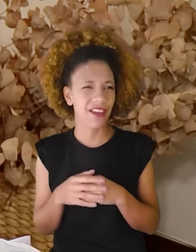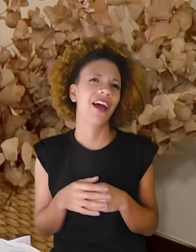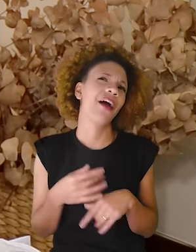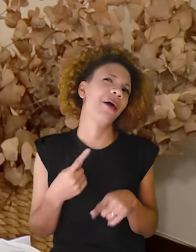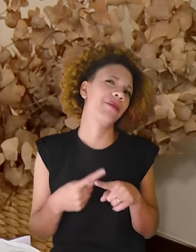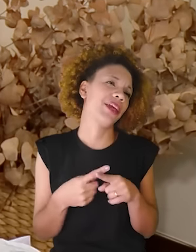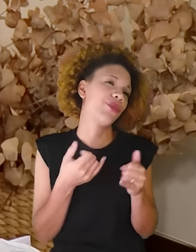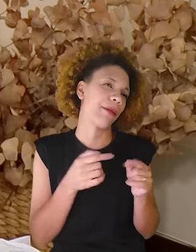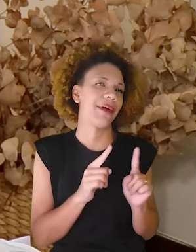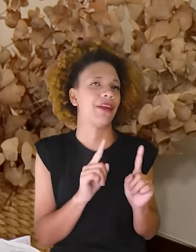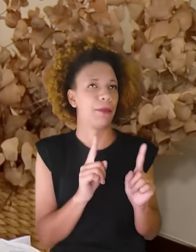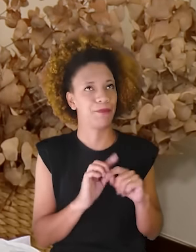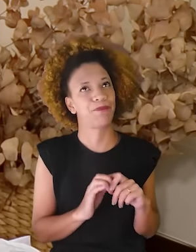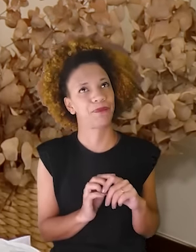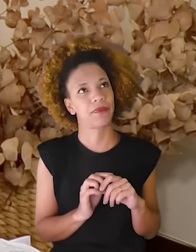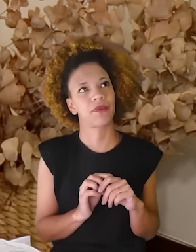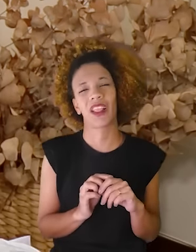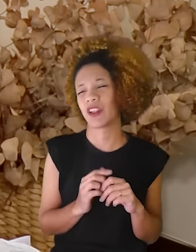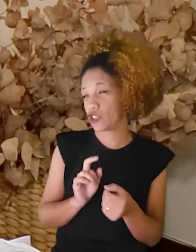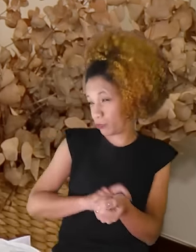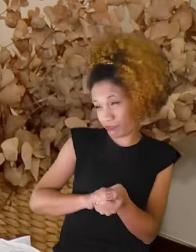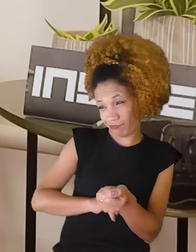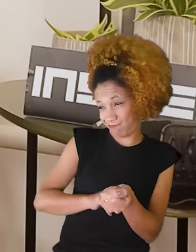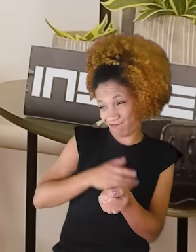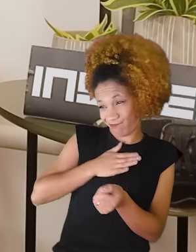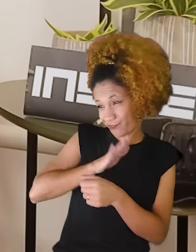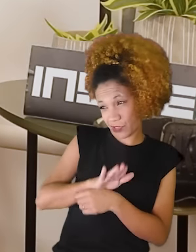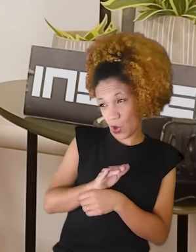ol é que dá merda que assim vamos lá qual que é o problema não vale o estresse tu diz o retorno